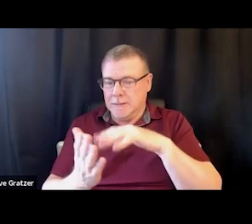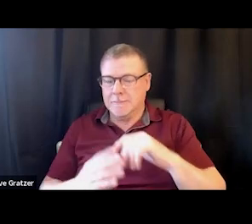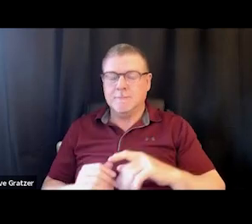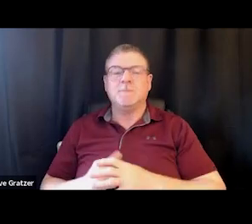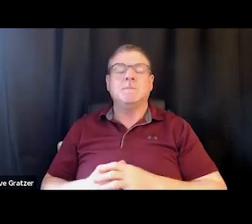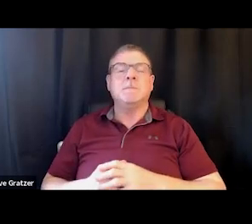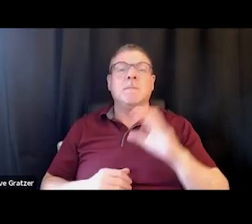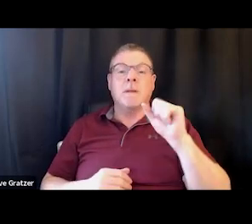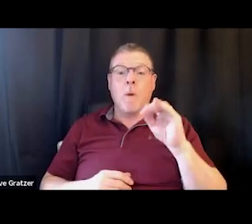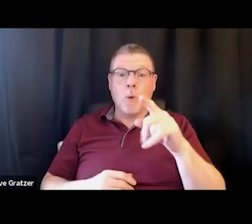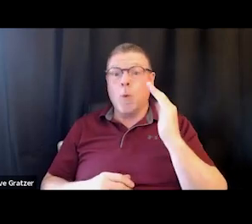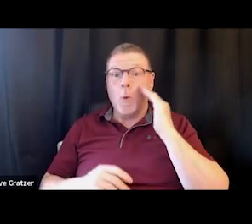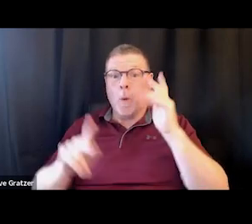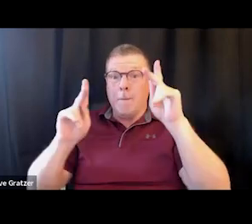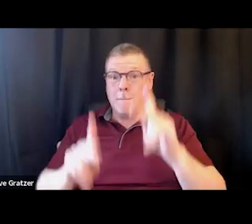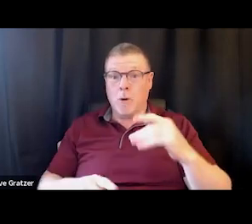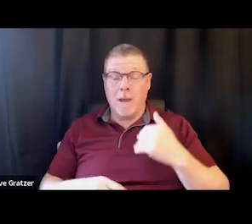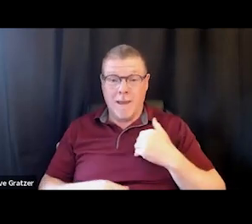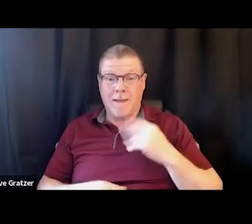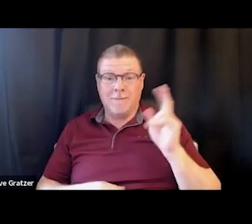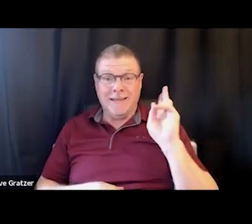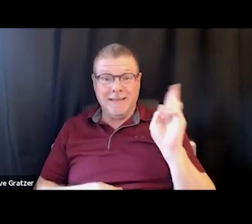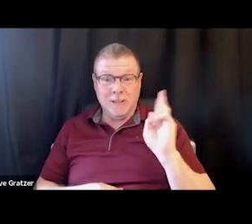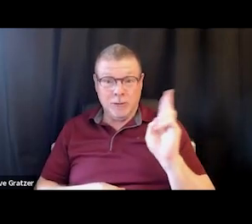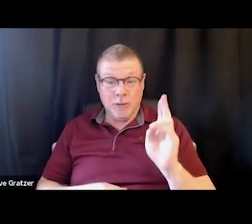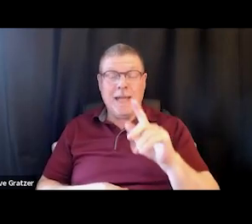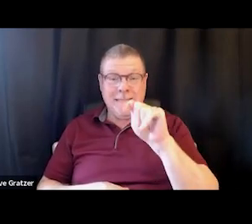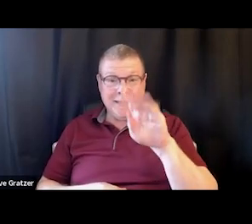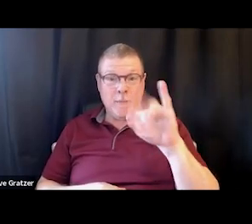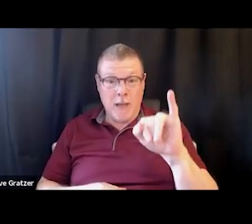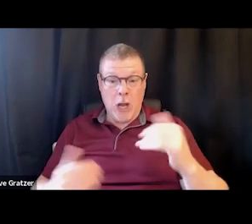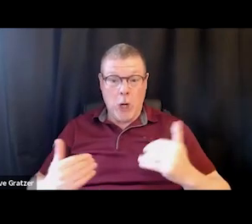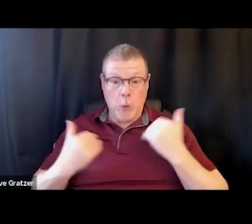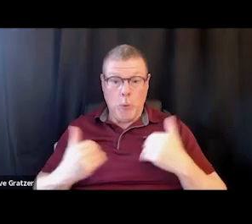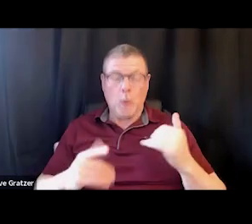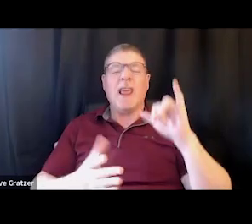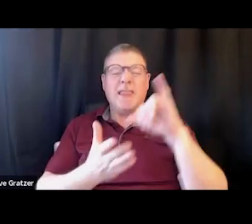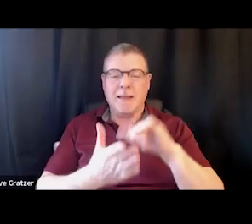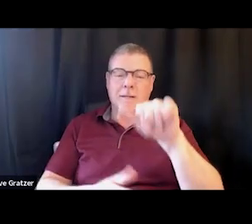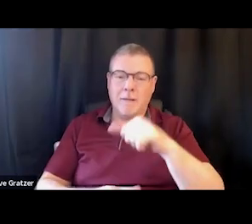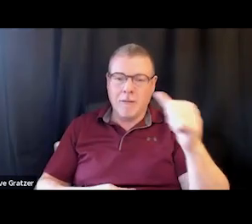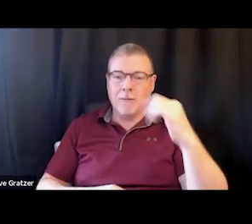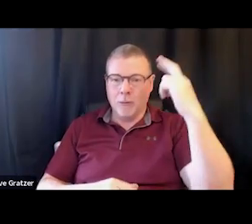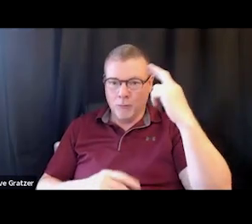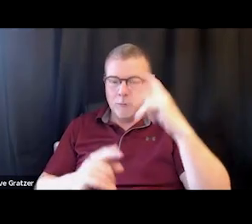Entonces, si alguien tiene un historial de lesión cerebral y la sufrió cuando era joven, ese es otro factor particular al que prestar atención.